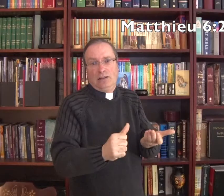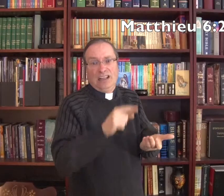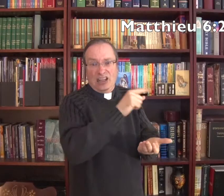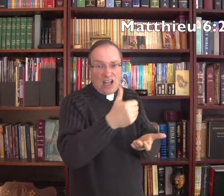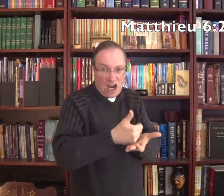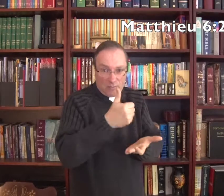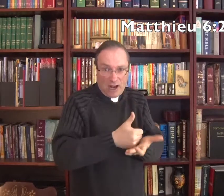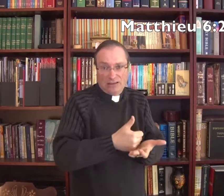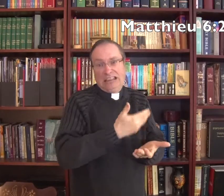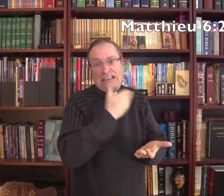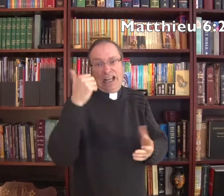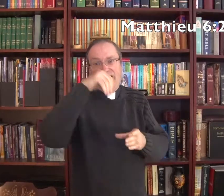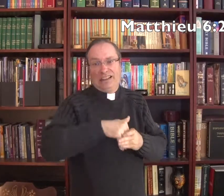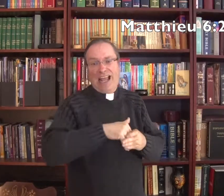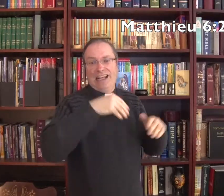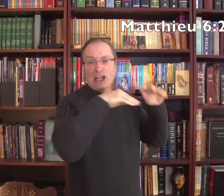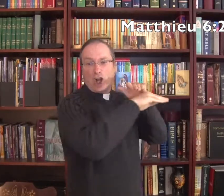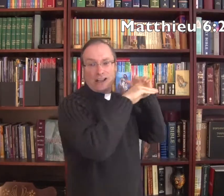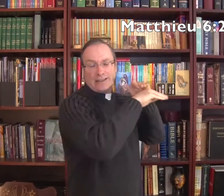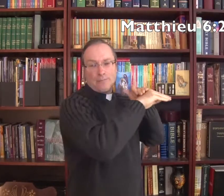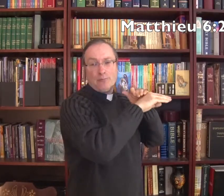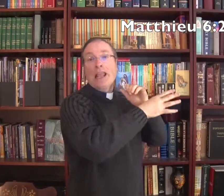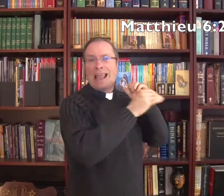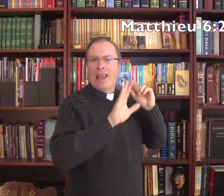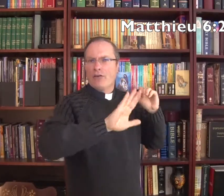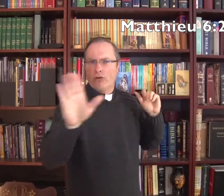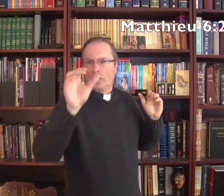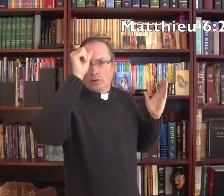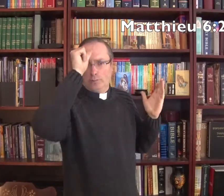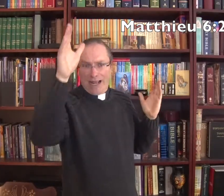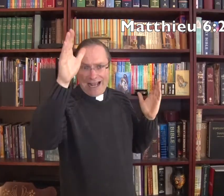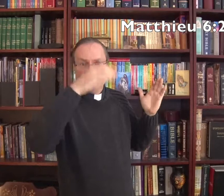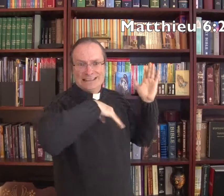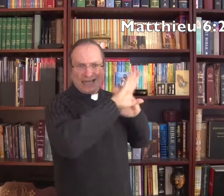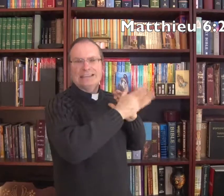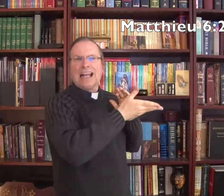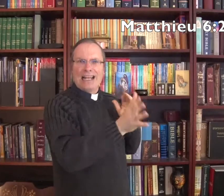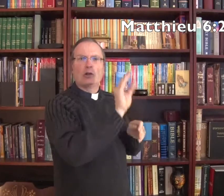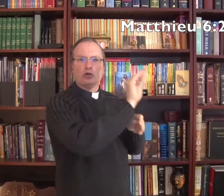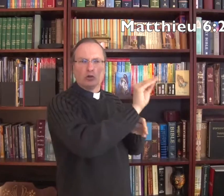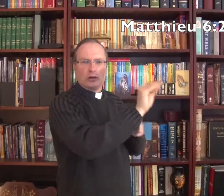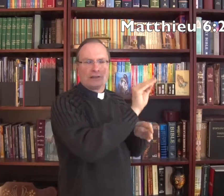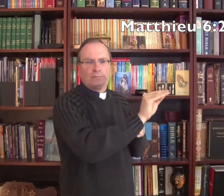ils n’amassent rien dans des greniers, et votre Père céleste les nourrit.